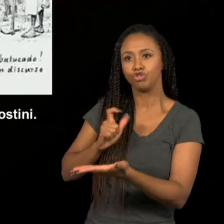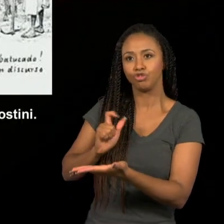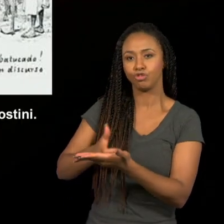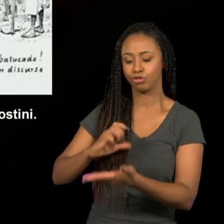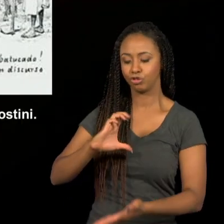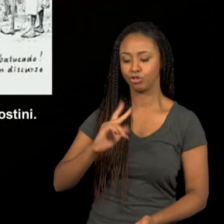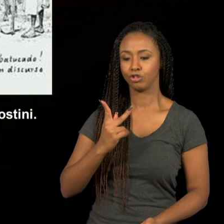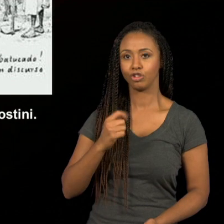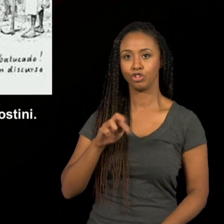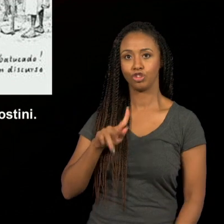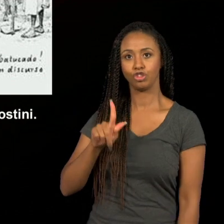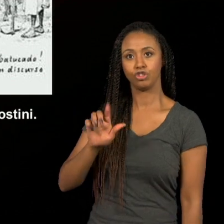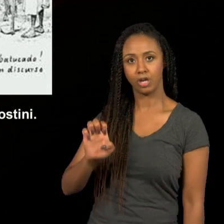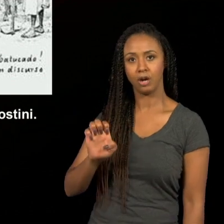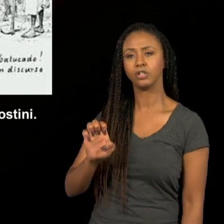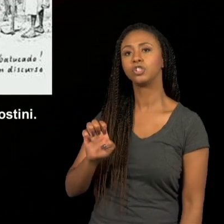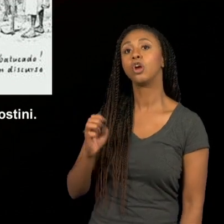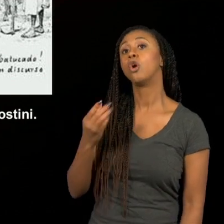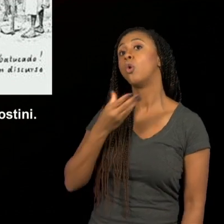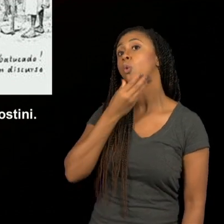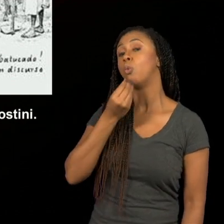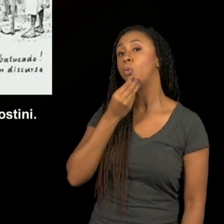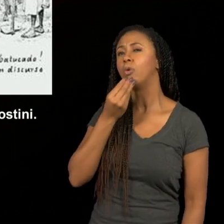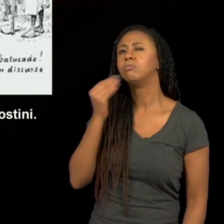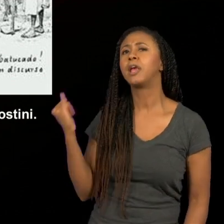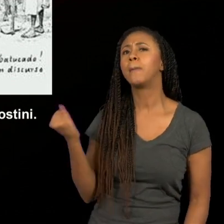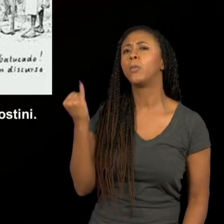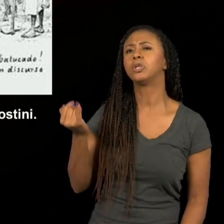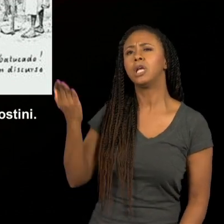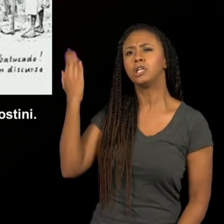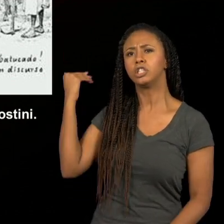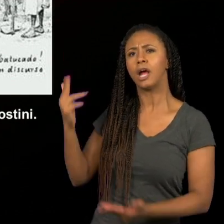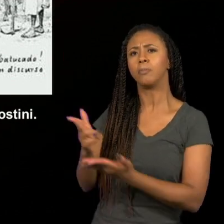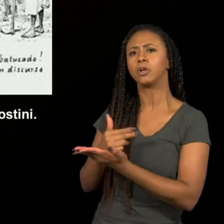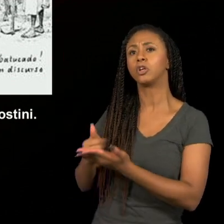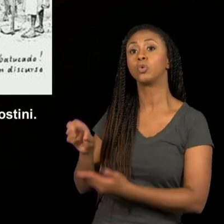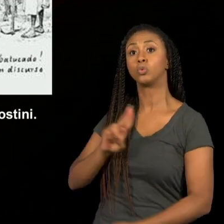XIX, CHAMADO ANGELO AGOSTINI. VEJA, ESSA CHARGE É